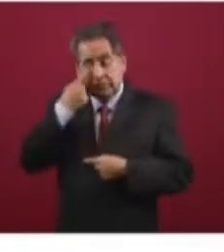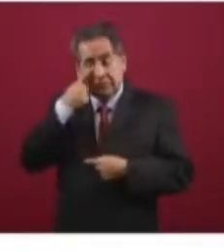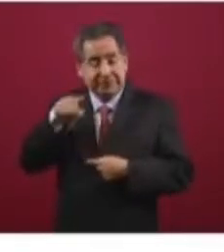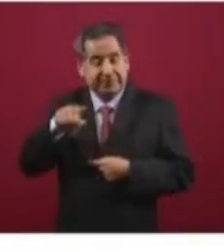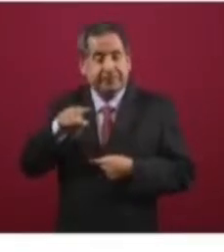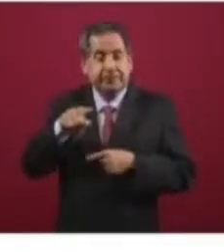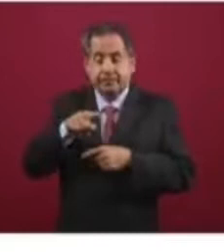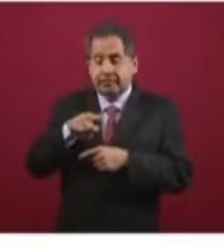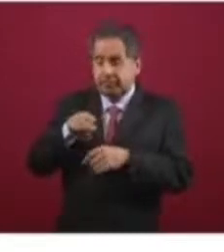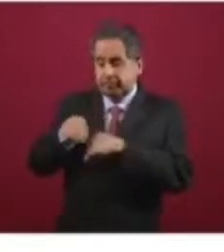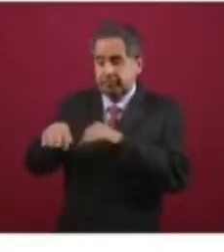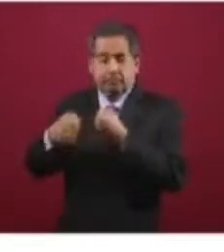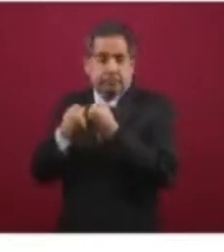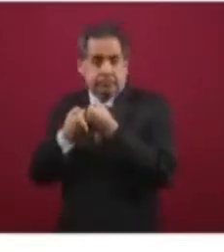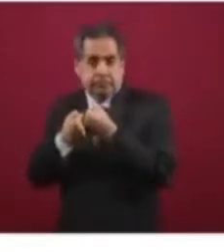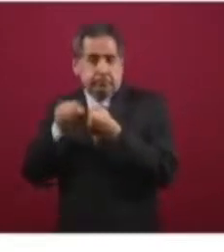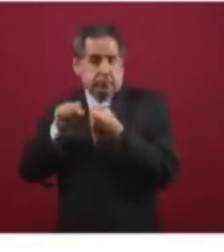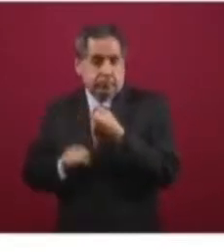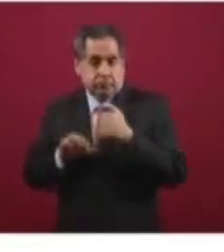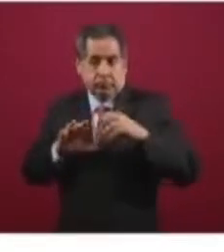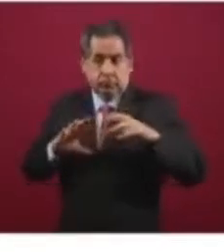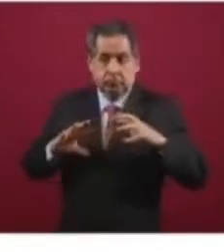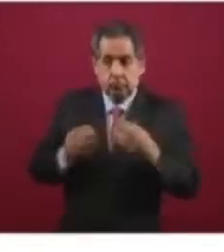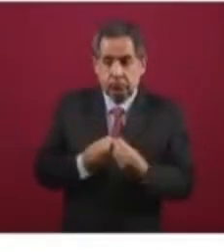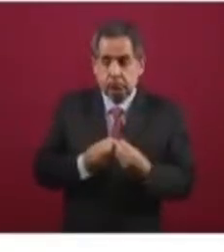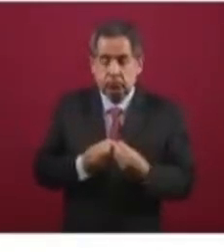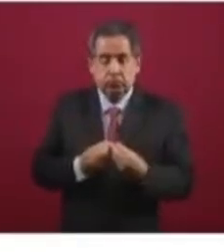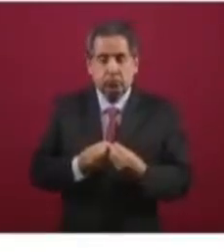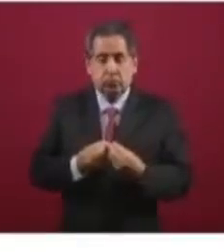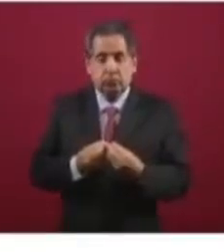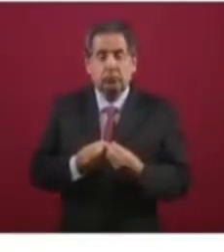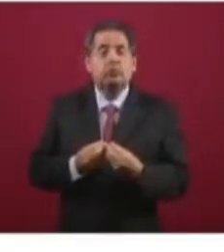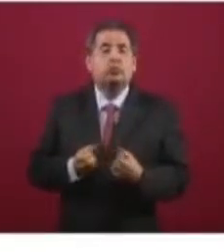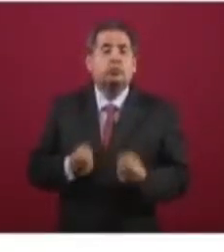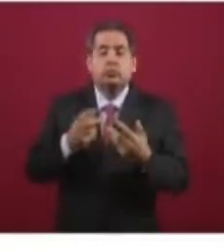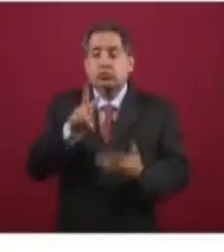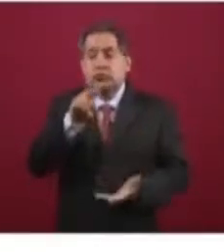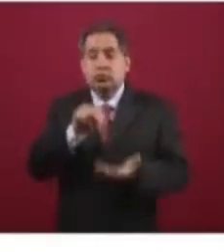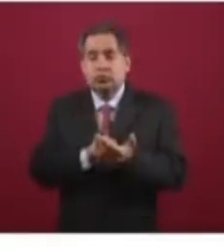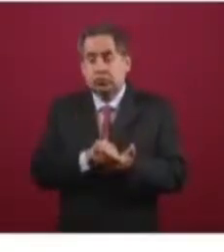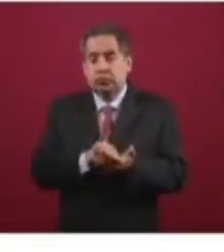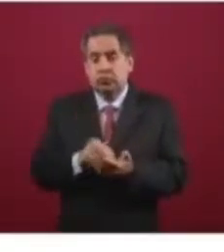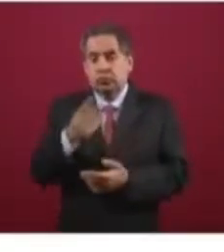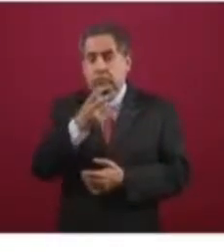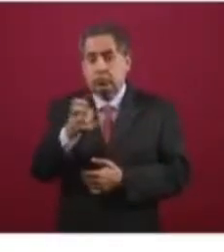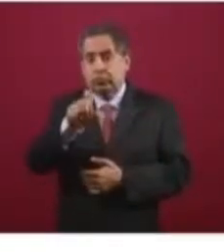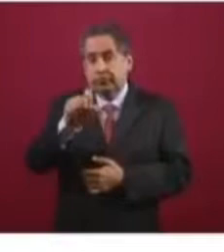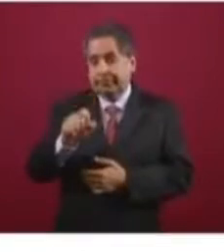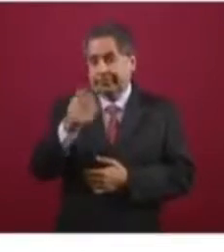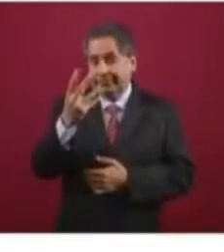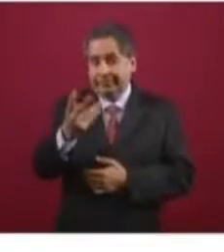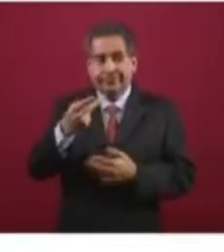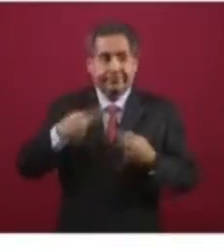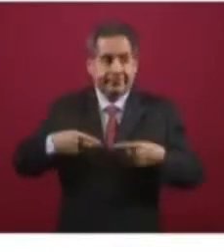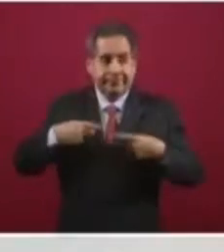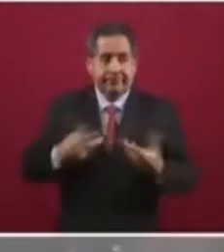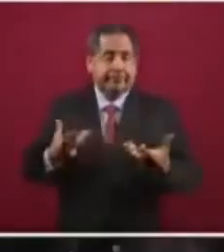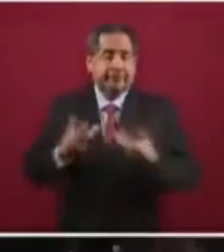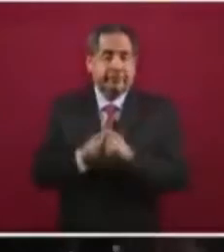la operación en la frontera sur, hace un total de dos mil 424 integrantes de la Guardia